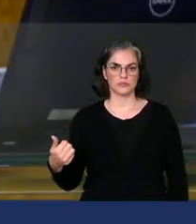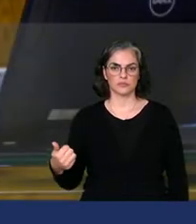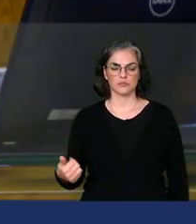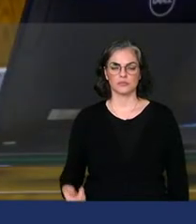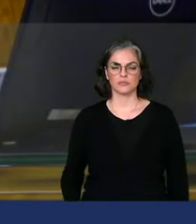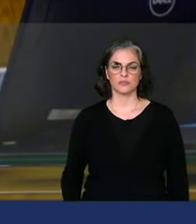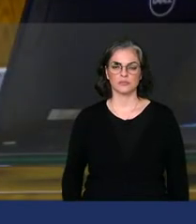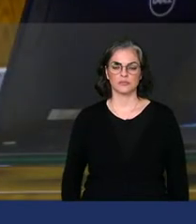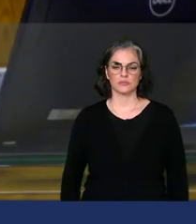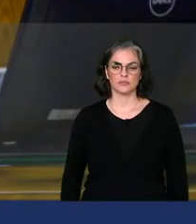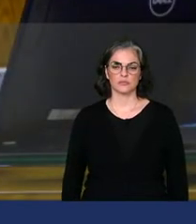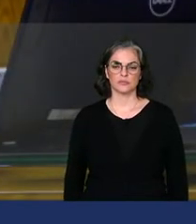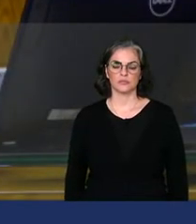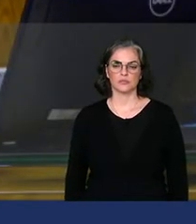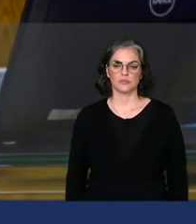SUBSTITUTIVO AO PLP 73 DE